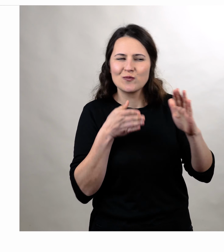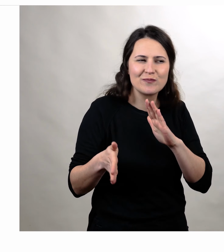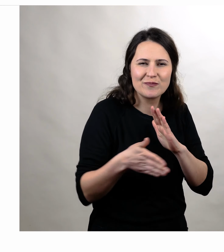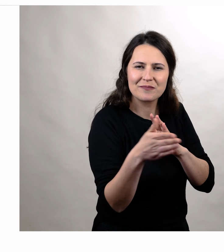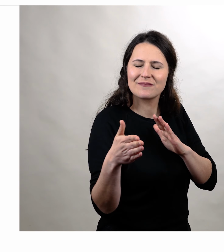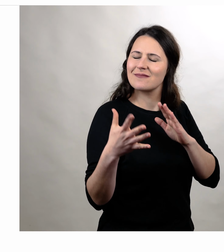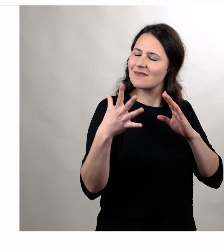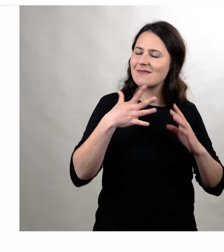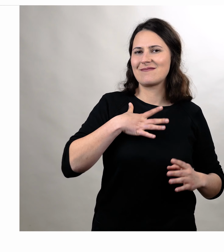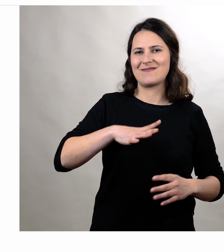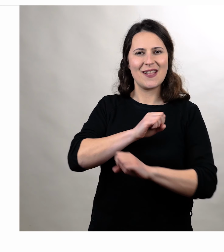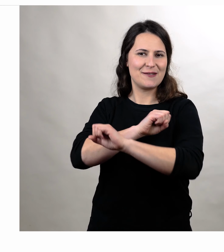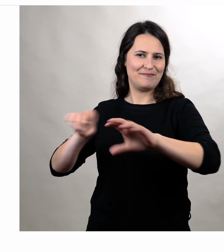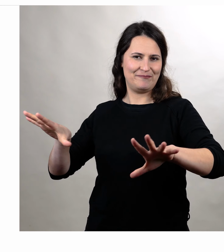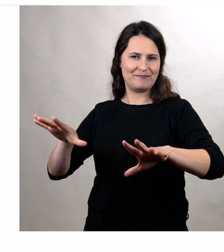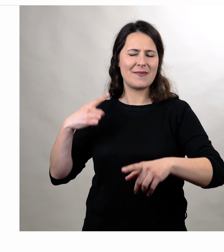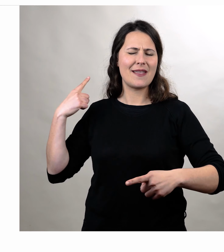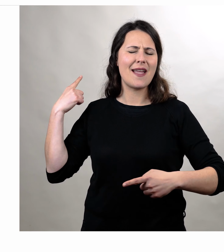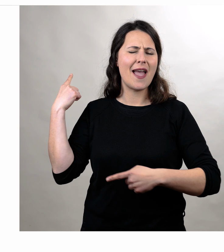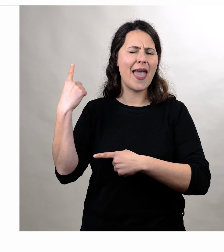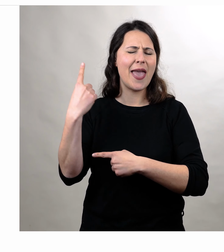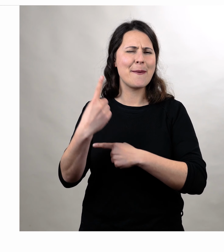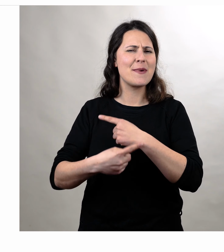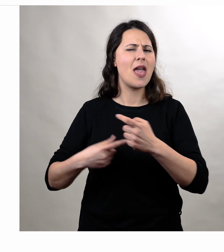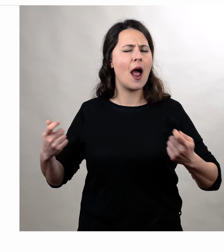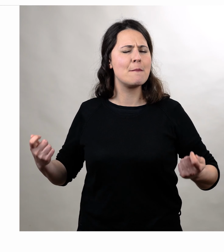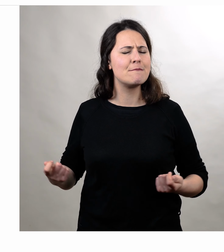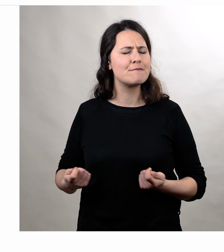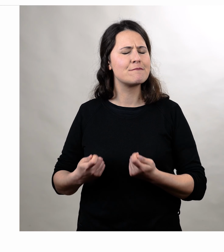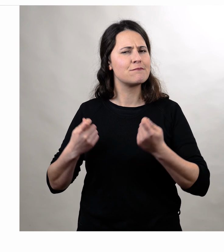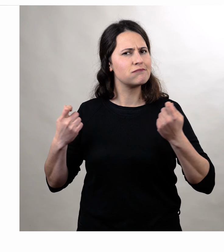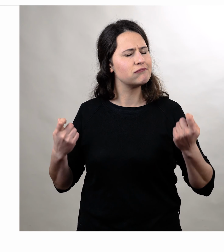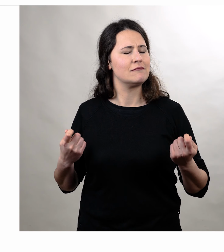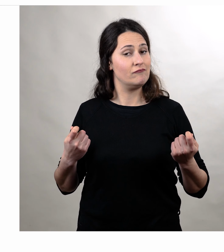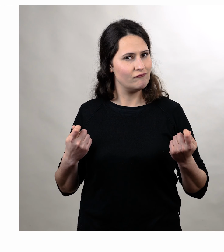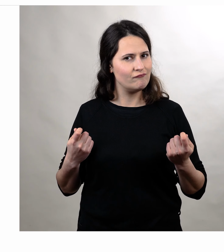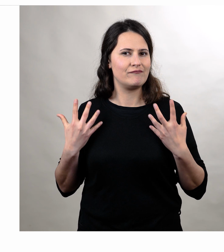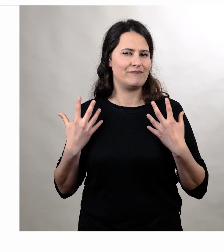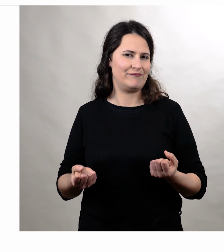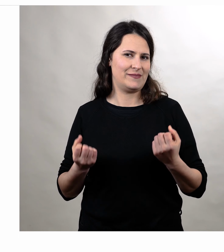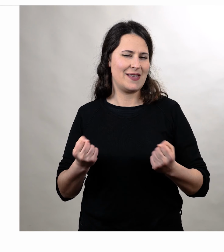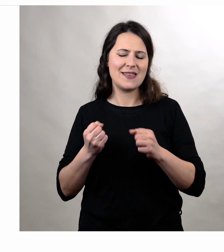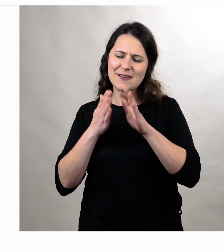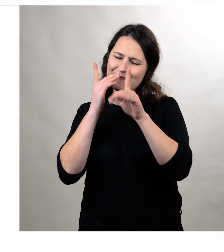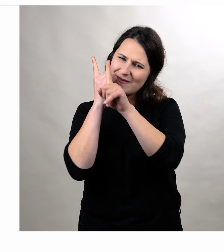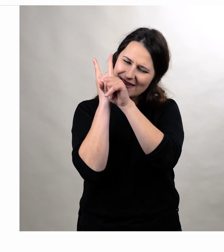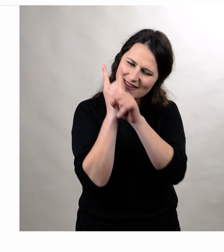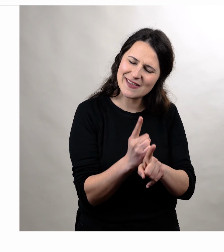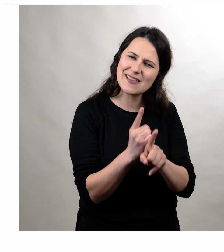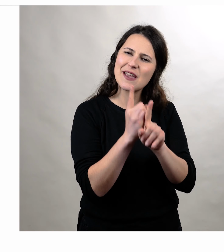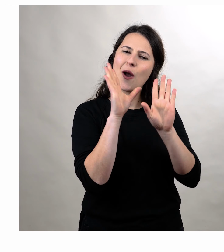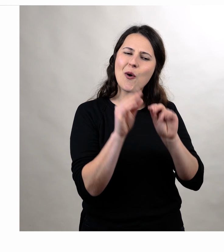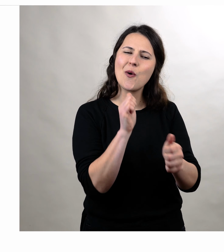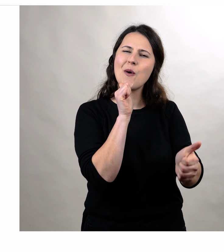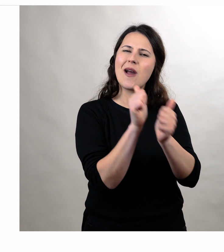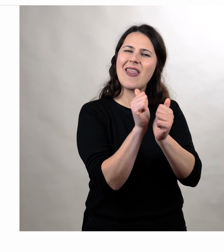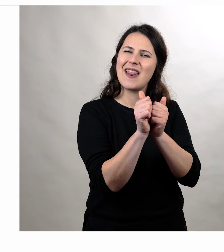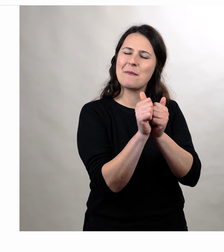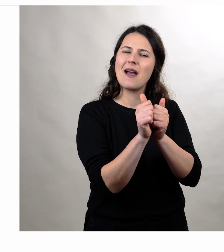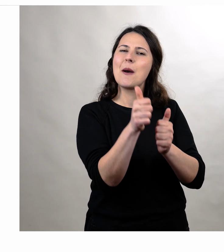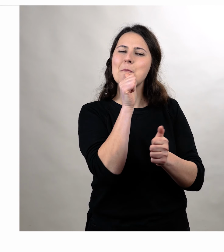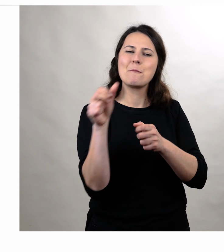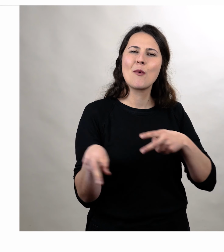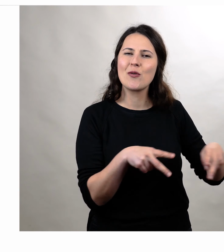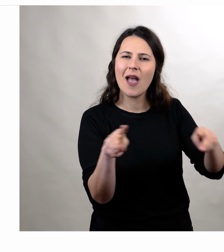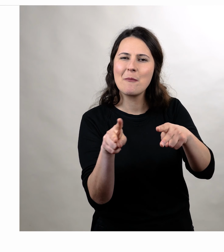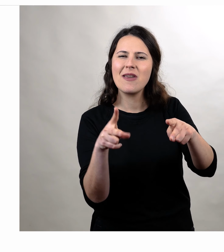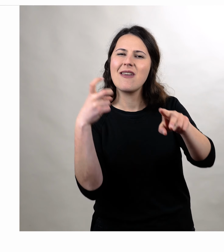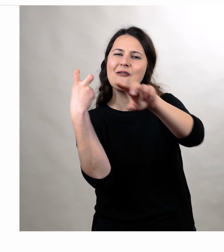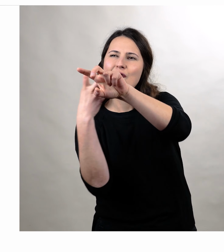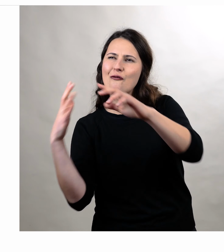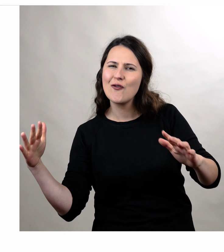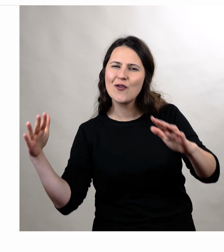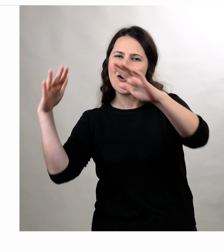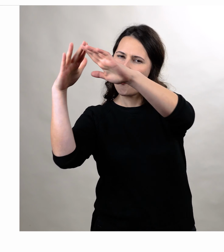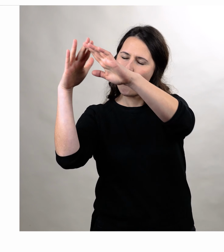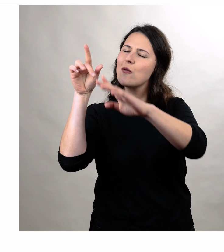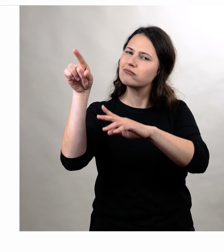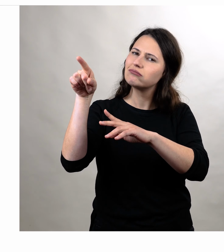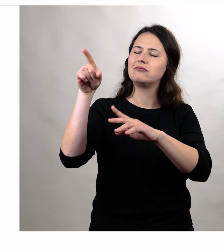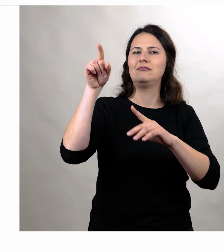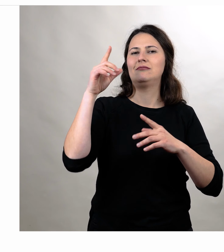Διαθέτουν μακροχρόνια εμπειρία και εξειδικεύονται σε αθλήματα που πραγματοποιούνται σε ποτάμια και βουνά.